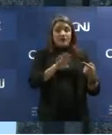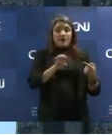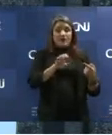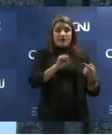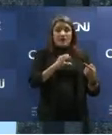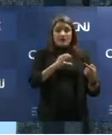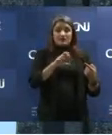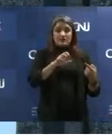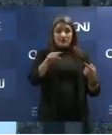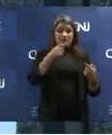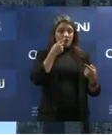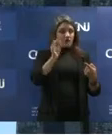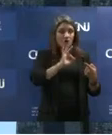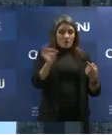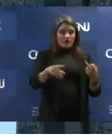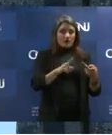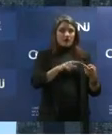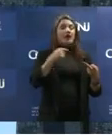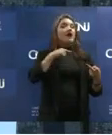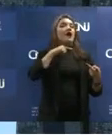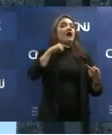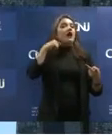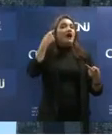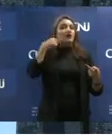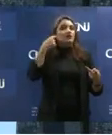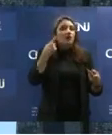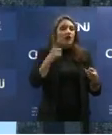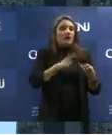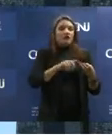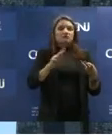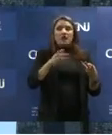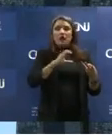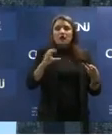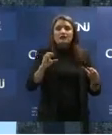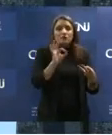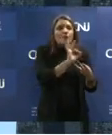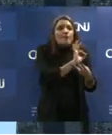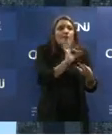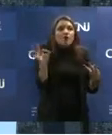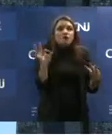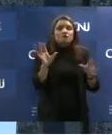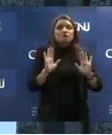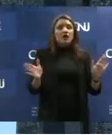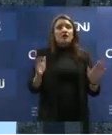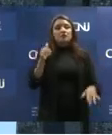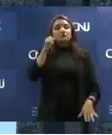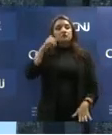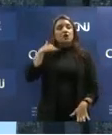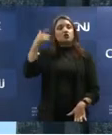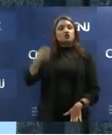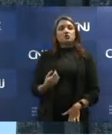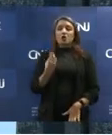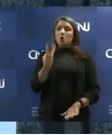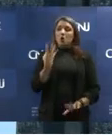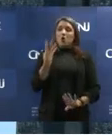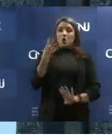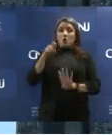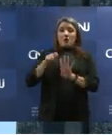No entanto, uma vez Lopes, a juíza ficou quatro meses doente e quer dizer que foi antes da doença mas ele de joelhos.